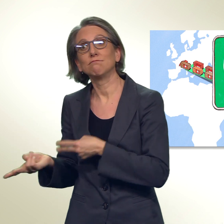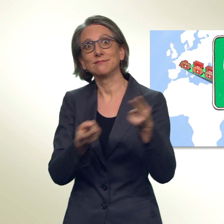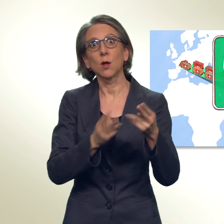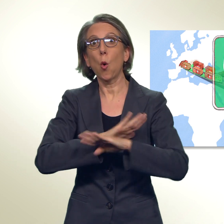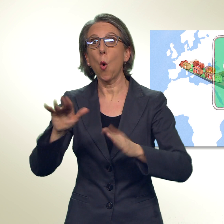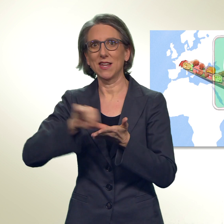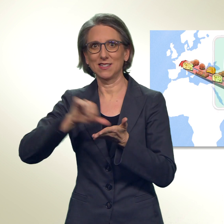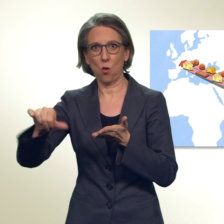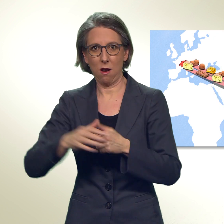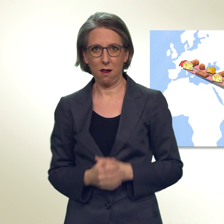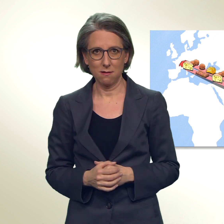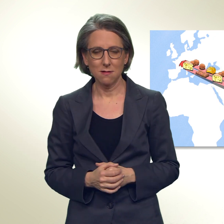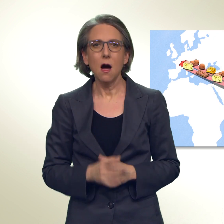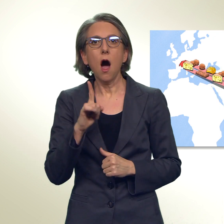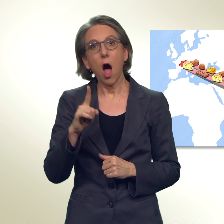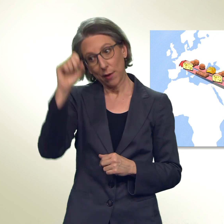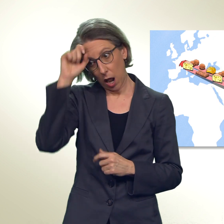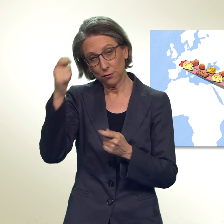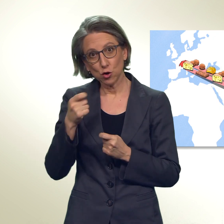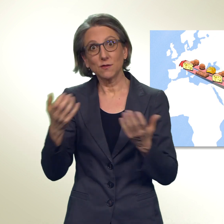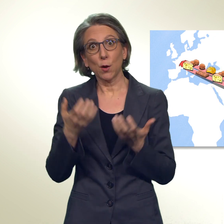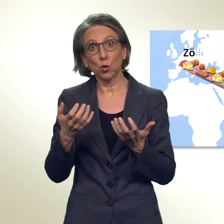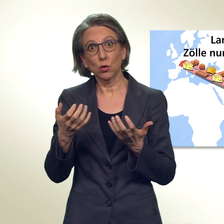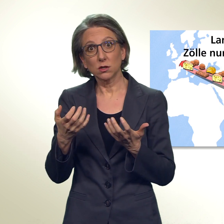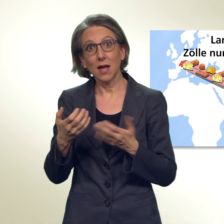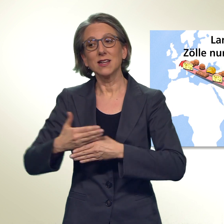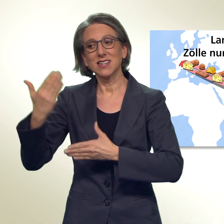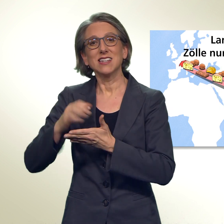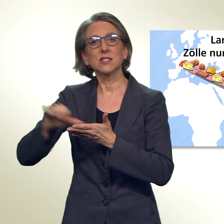Für landwirtschaftliche Produkte würden die Zölle hingegen nur teilweise gesenkt.